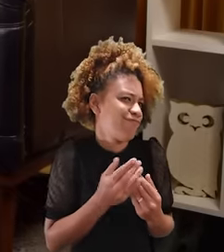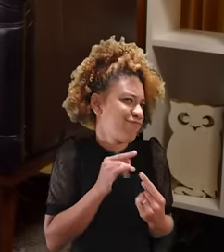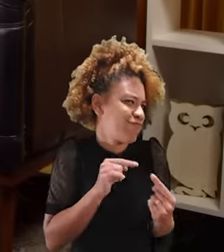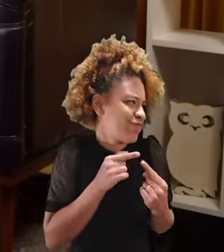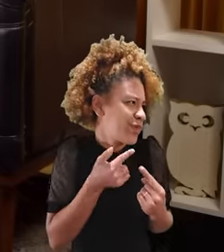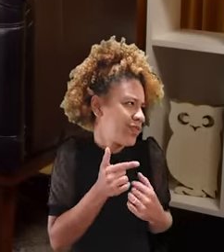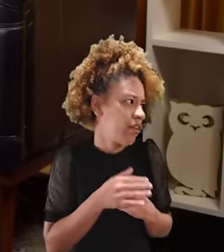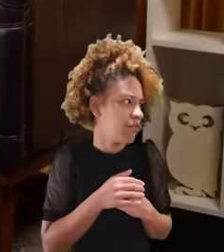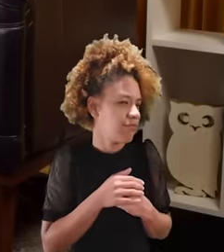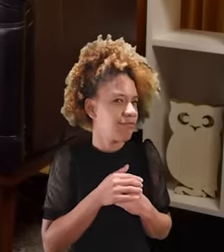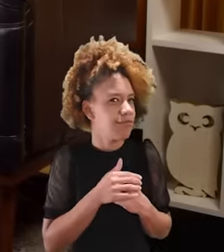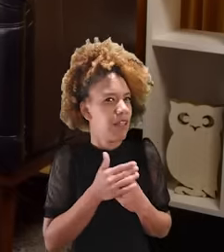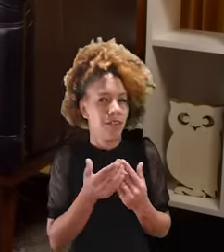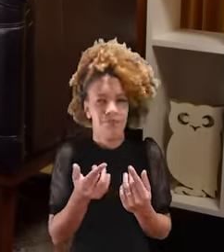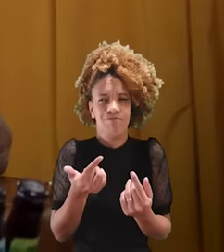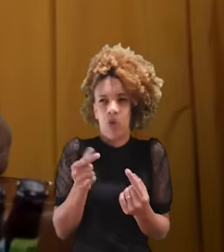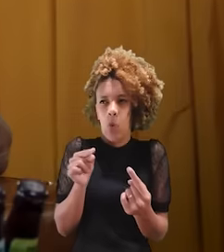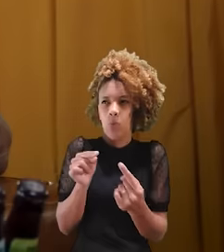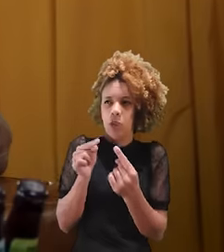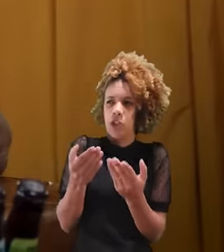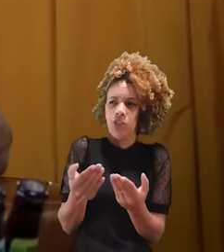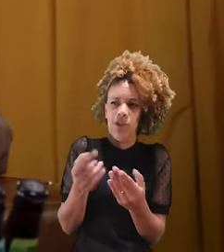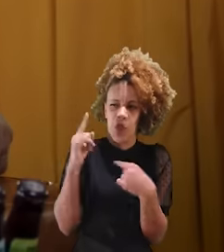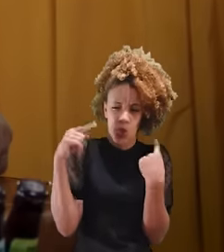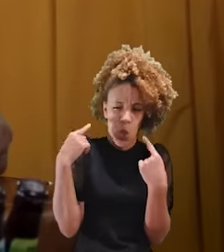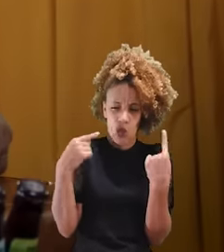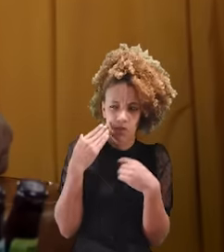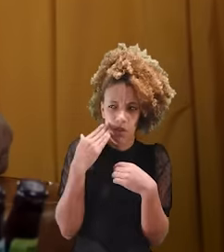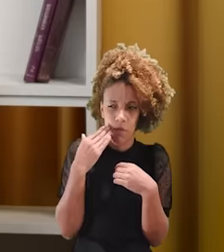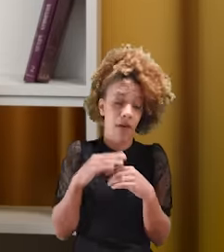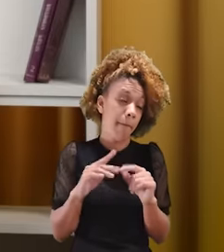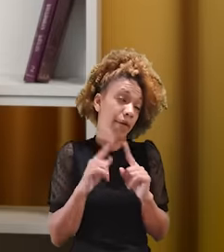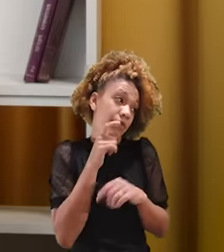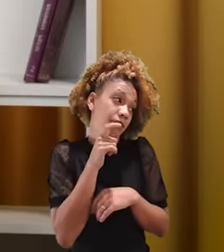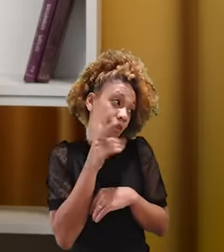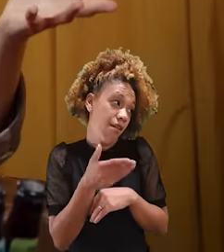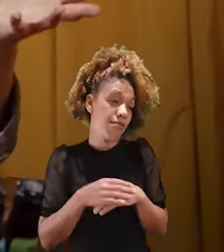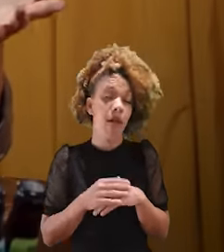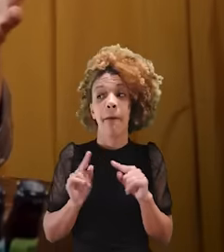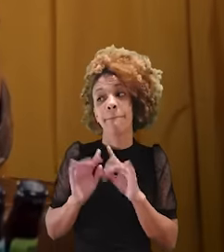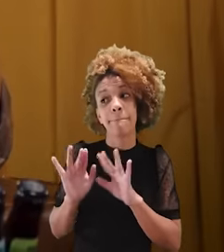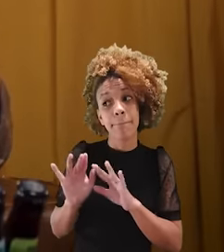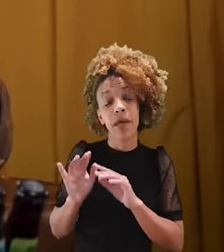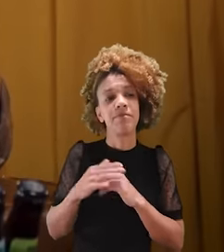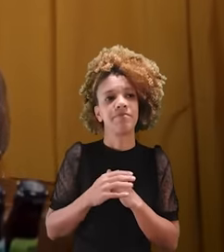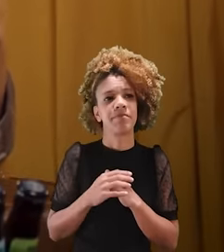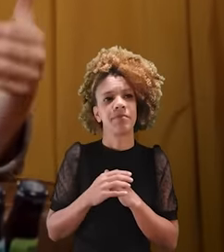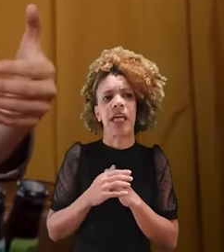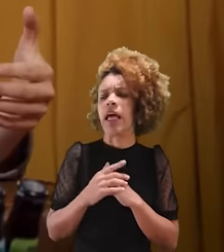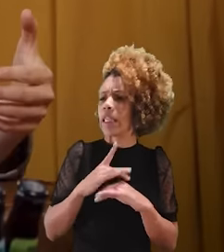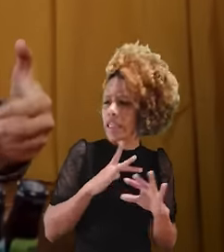sentido e não tem o menor é é muito doido mas é interesse né E e aí eu eu pego parentes amigos